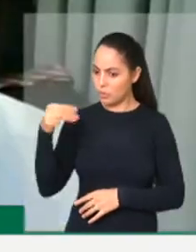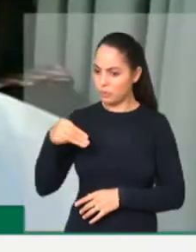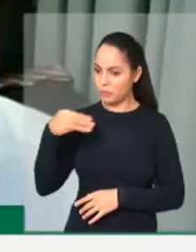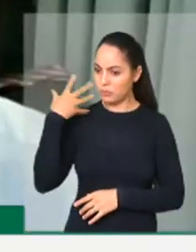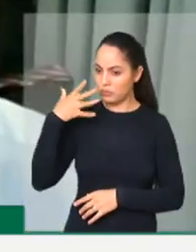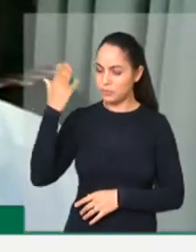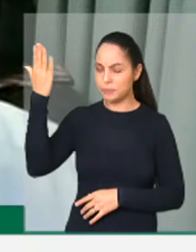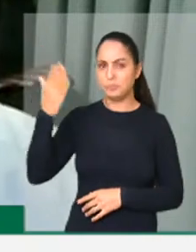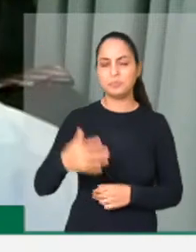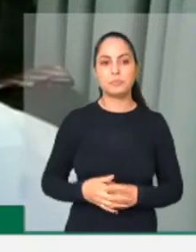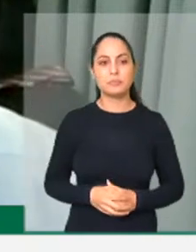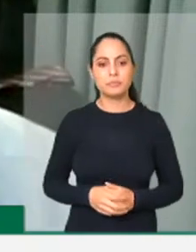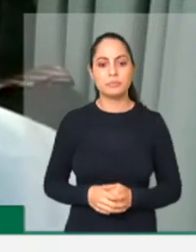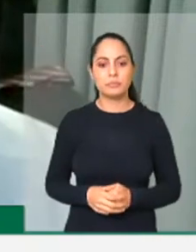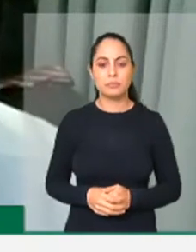PIOR MELHOR. VOU REFORMAR, EU